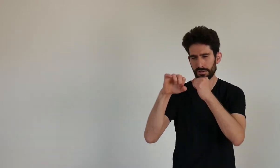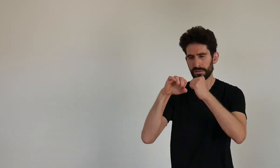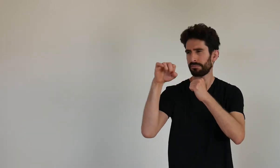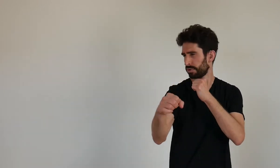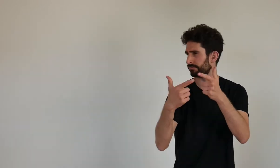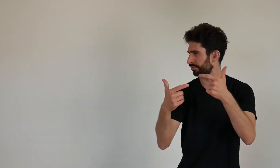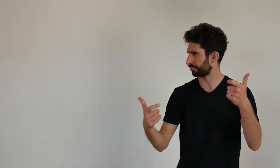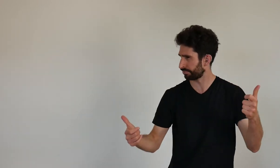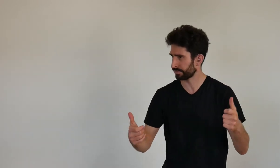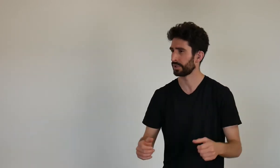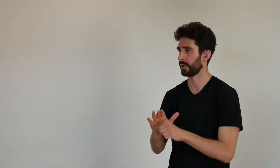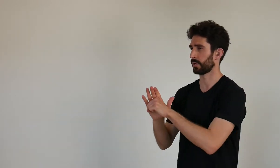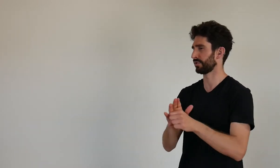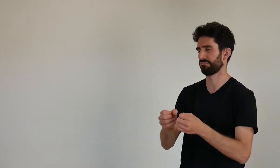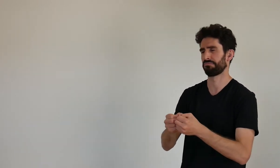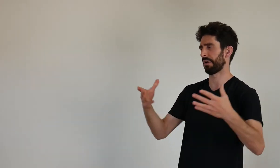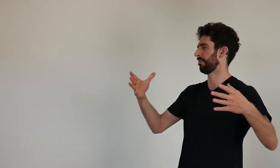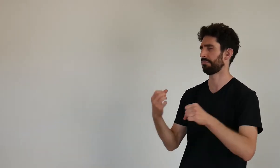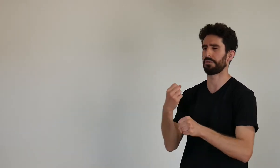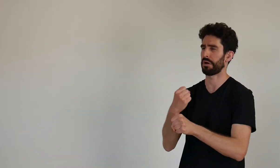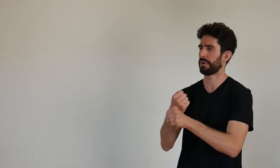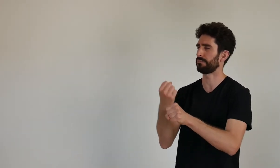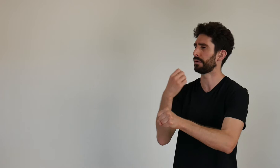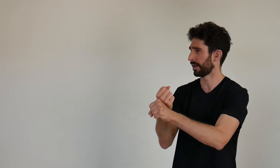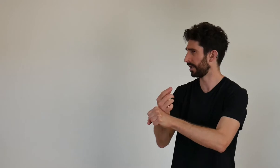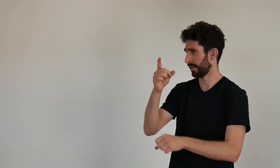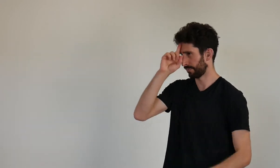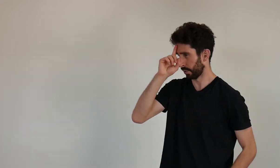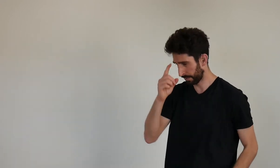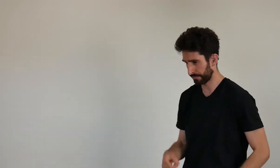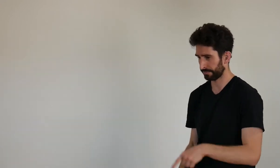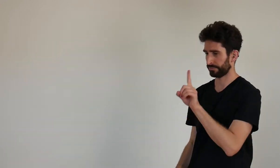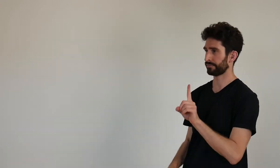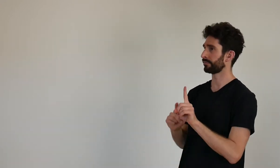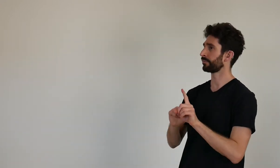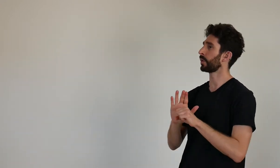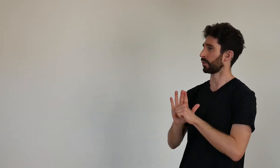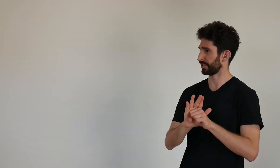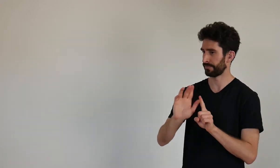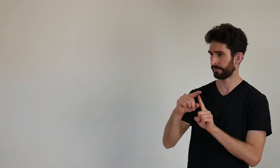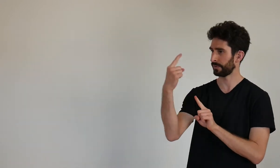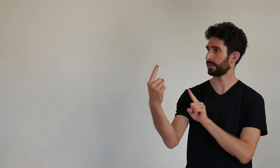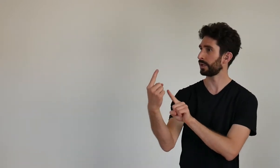la boxe, etc. Beaucoup de gauchers gagnent. Pourquoi ? Un gaucher est habitué